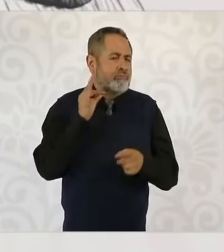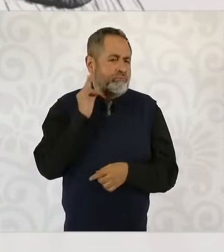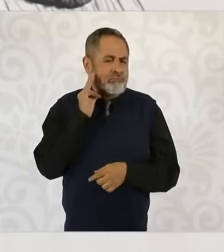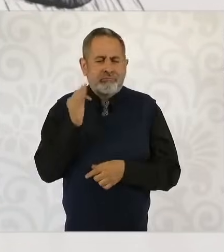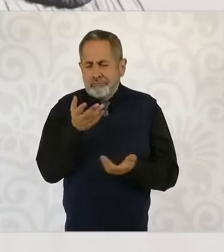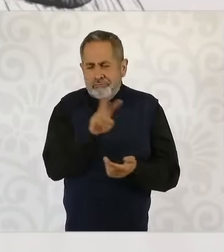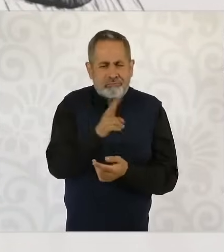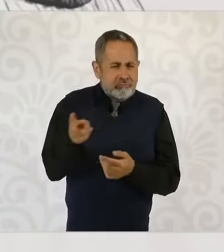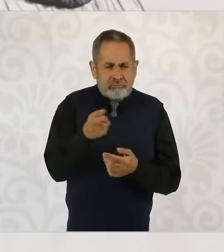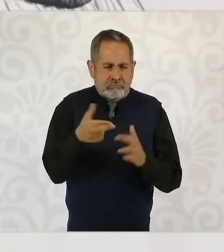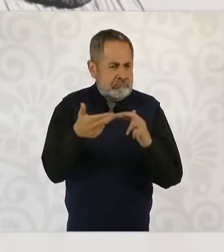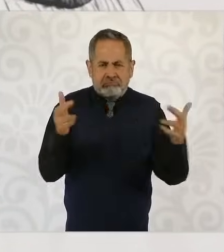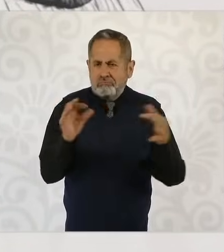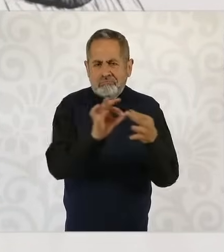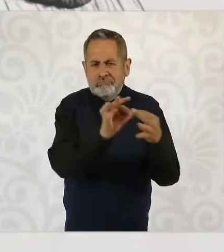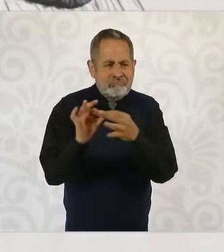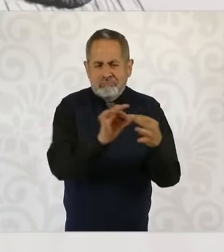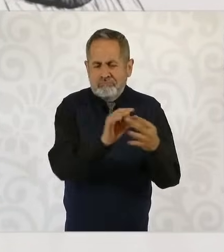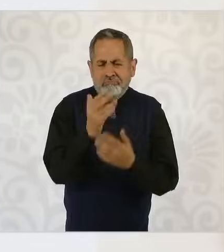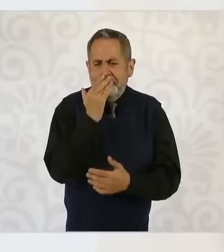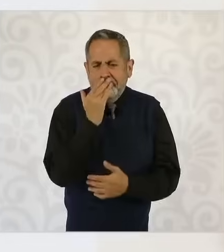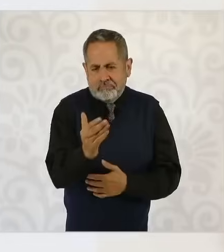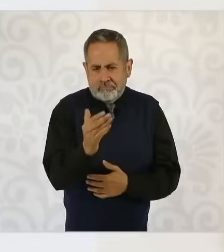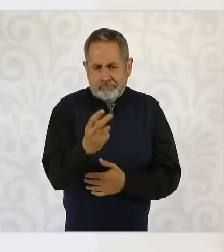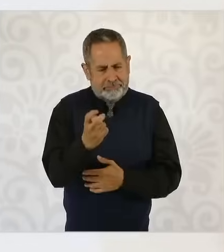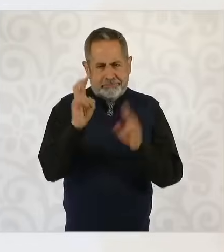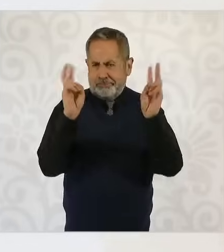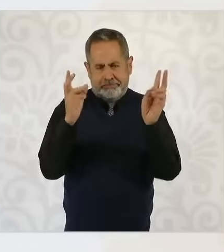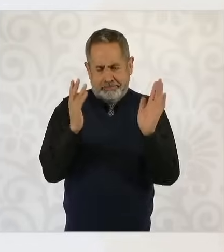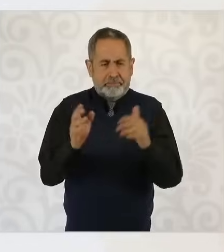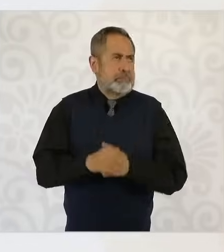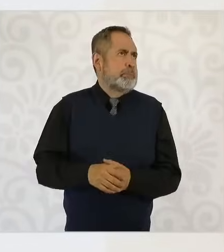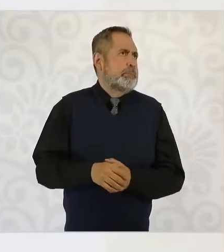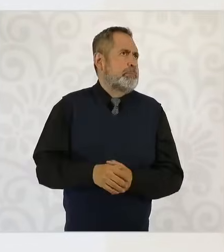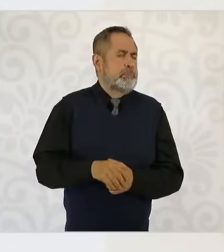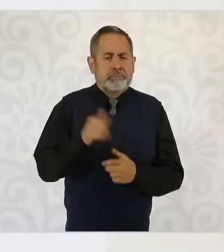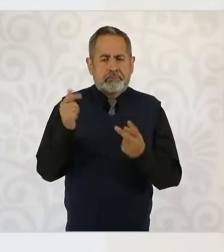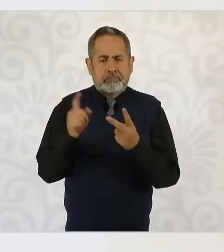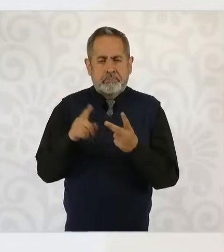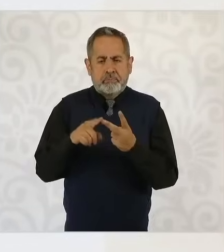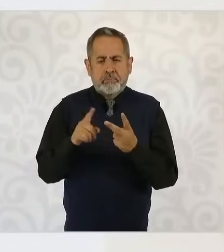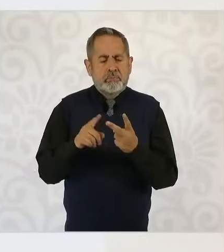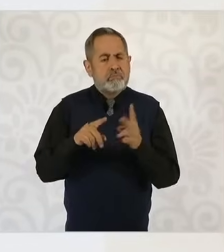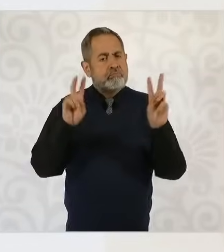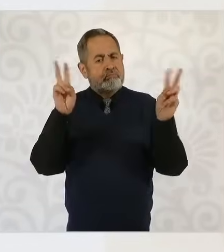la República alguna denuncia en esos temas en los temas en donde tiene que ver con personas